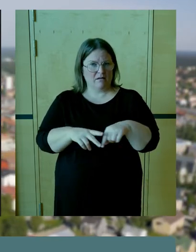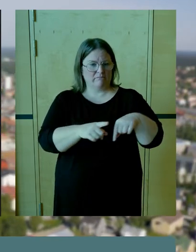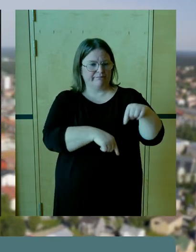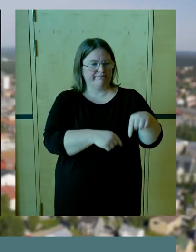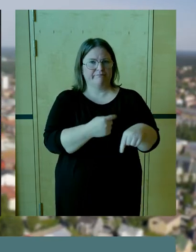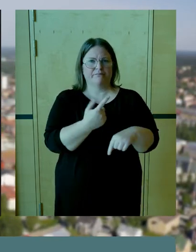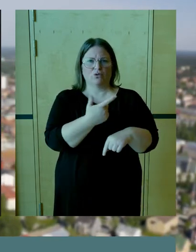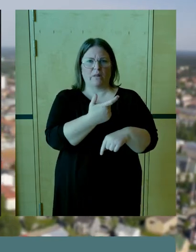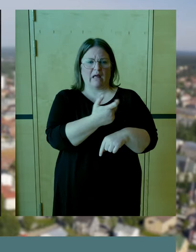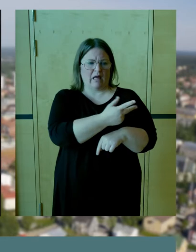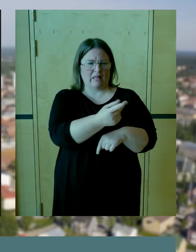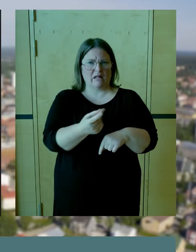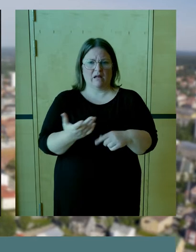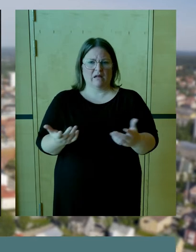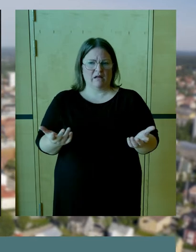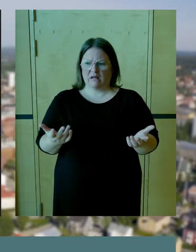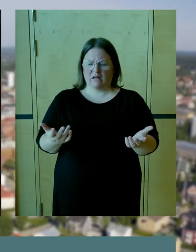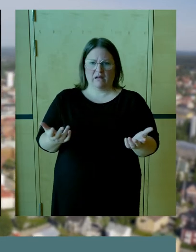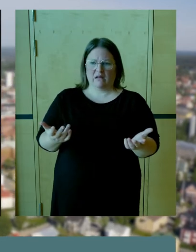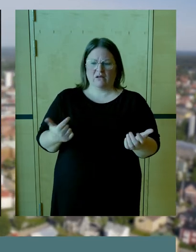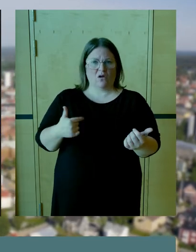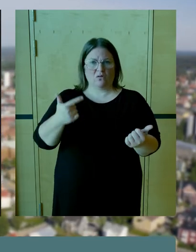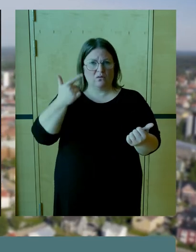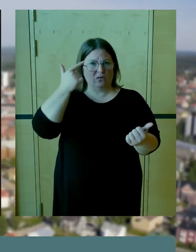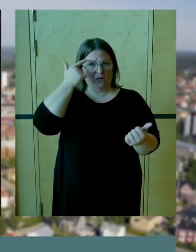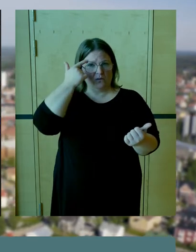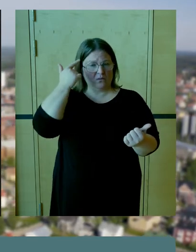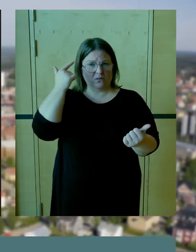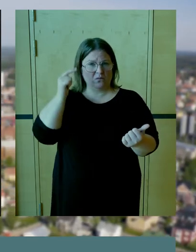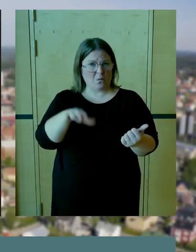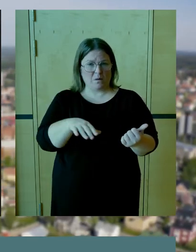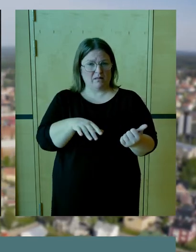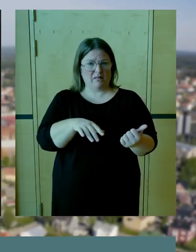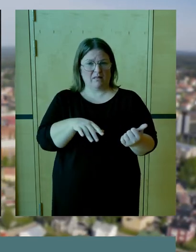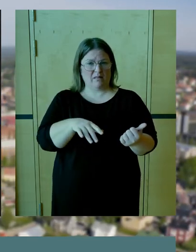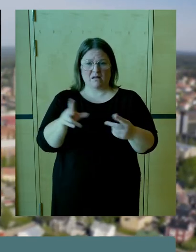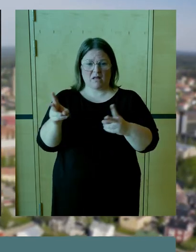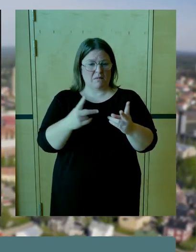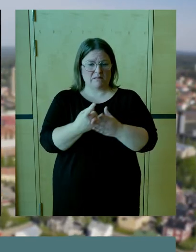Det är inte tror inte jag i alla fall medborgarna tycker att det är samma psykologisk klok idé